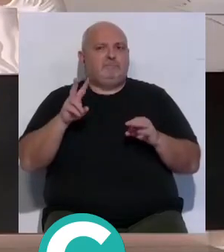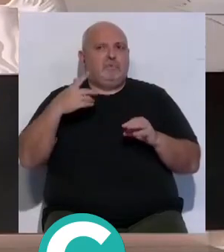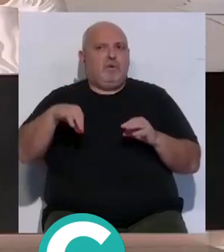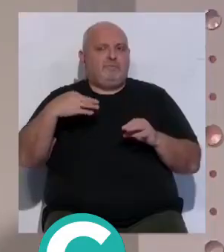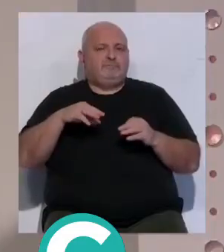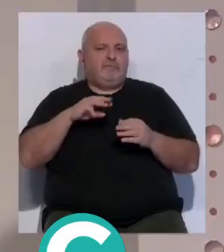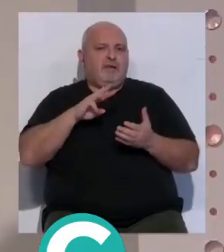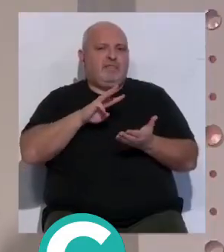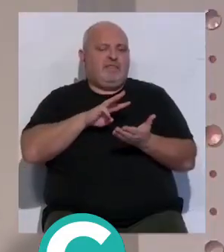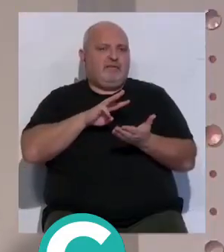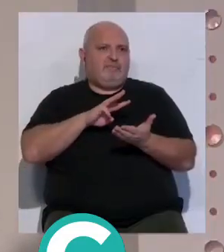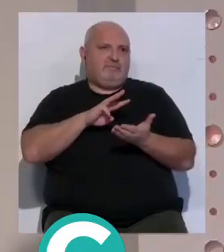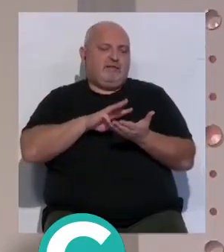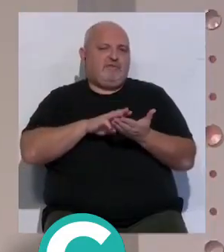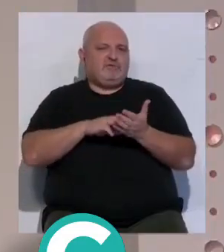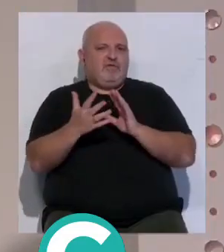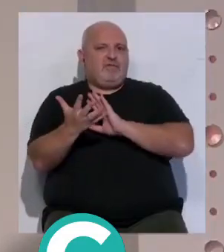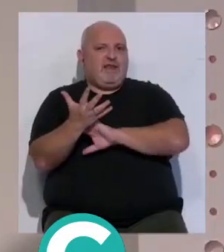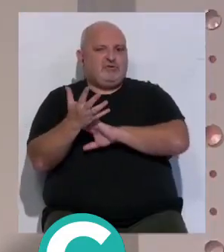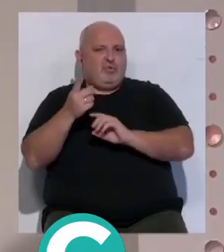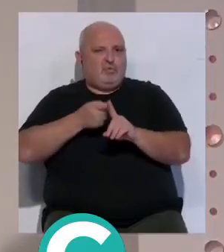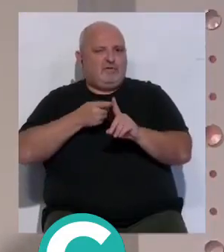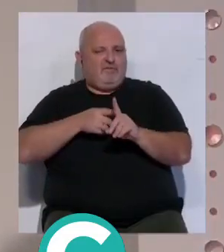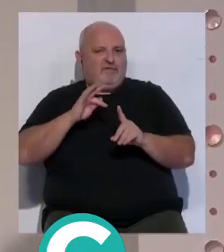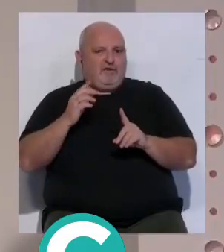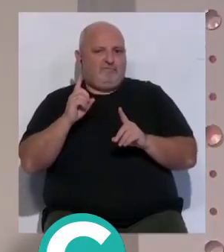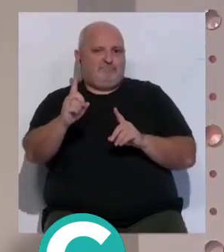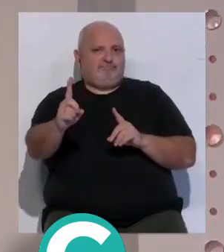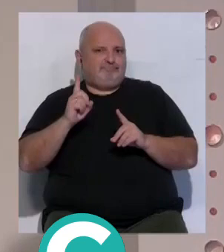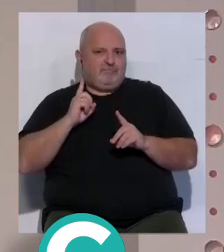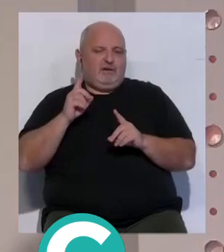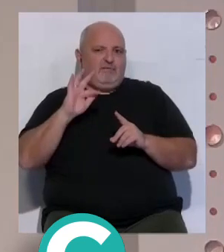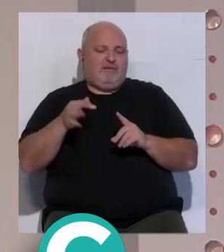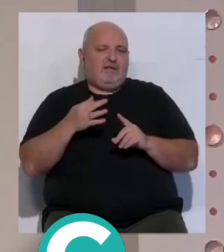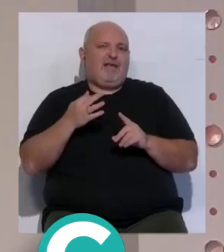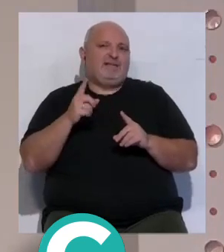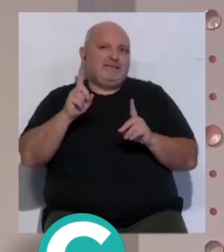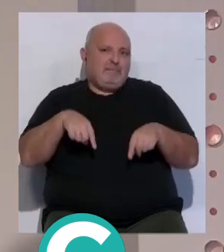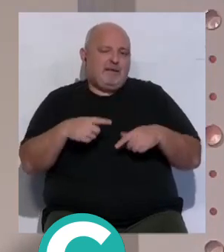defensor en ese lateral derecho en esa tarea también tiene muchos aspectos a ofrecer en